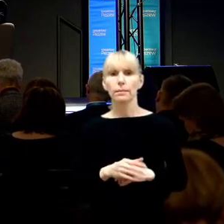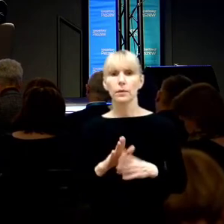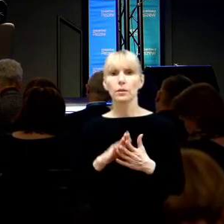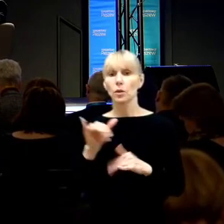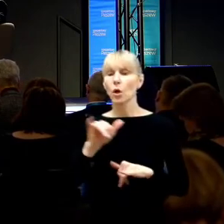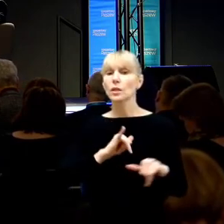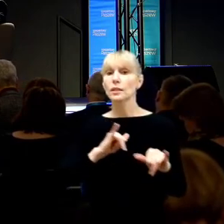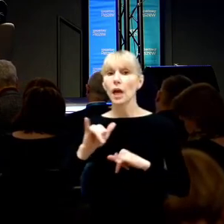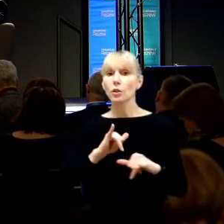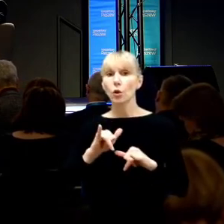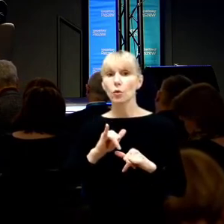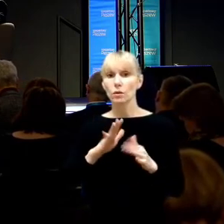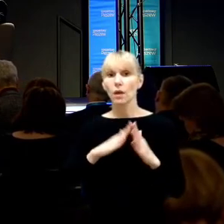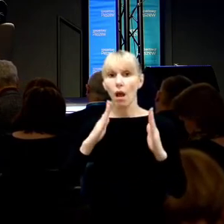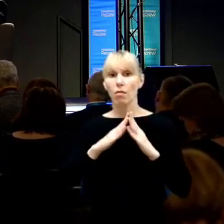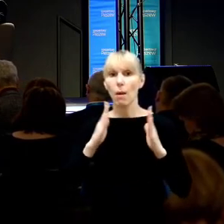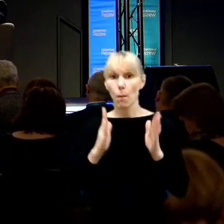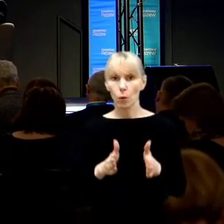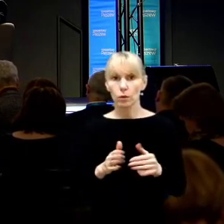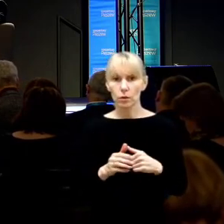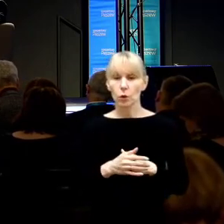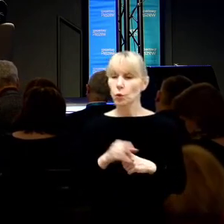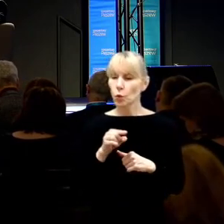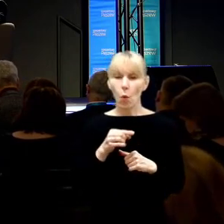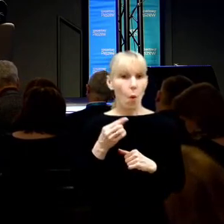także o tym absolutnie nie można zapominać.